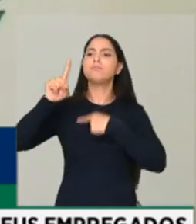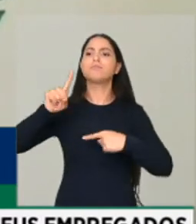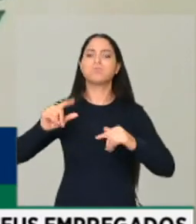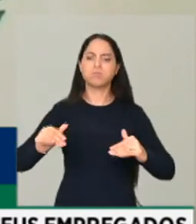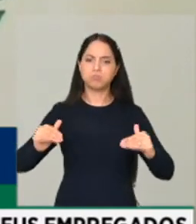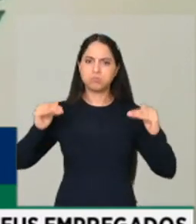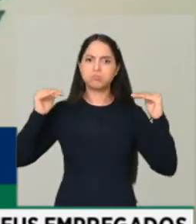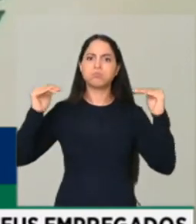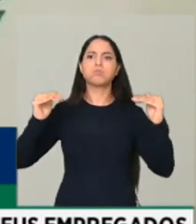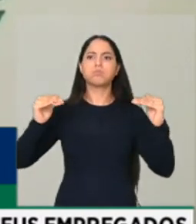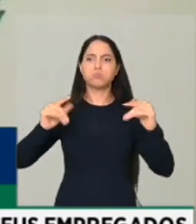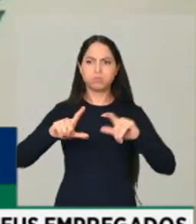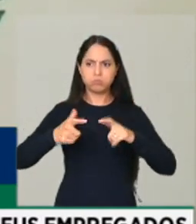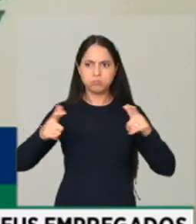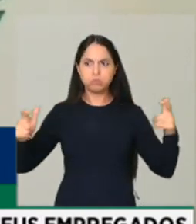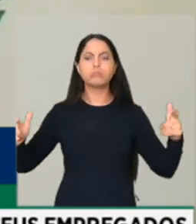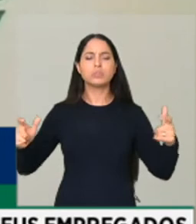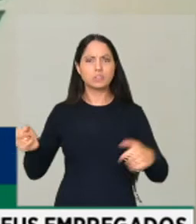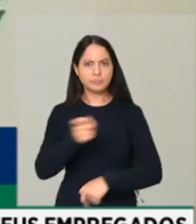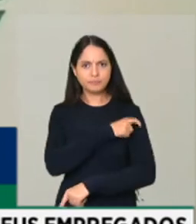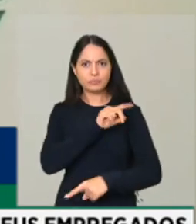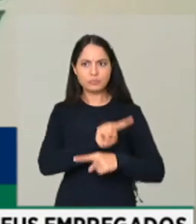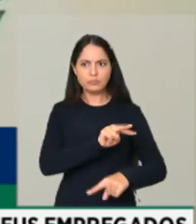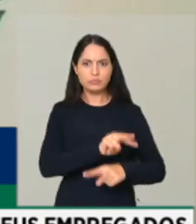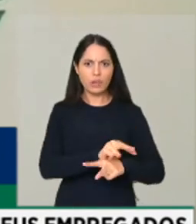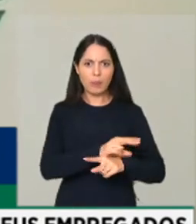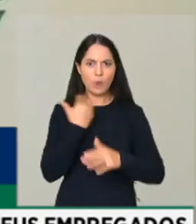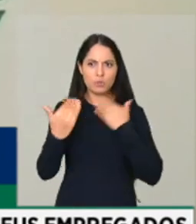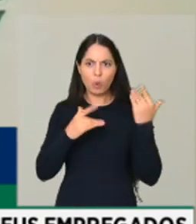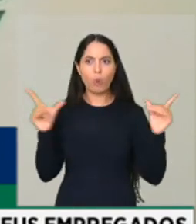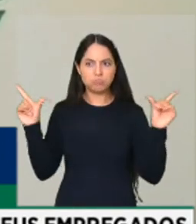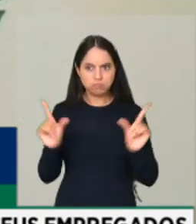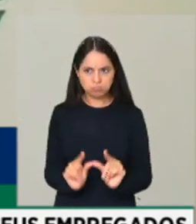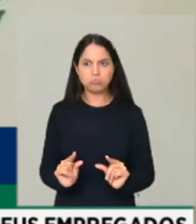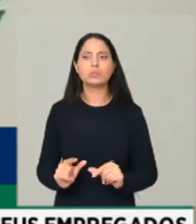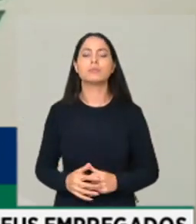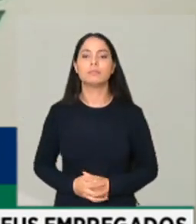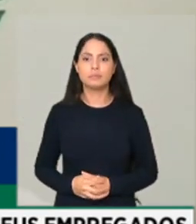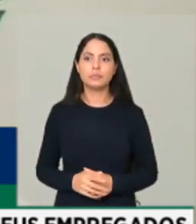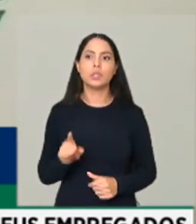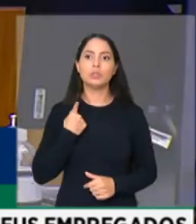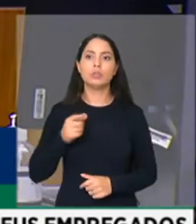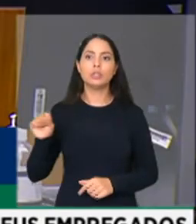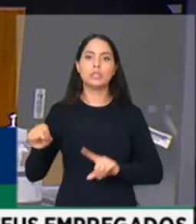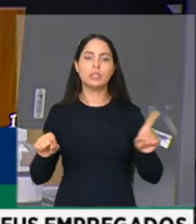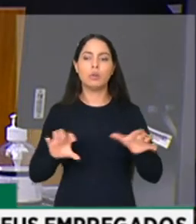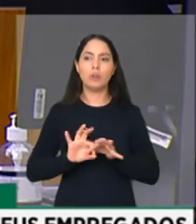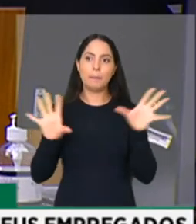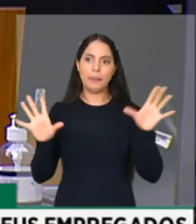NÚMERO DE MORTES. NESSE... NESSE DESTAQUE O REPUBLICANOS... LIBERA A BANCADA, SENHOR PRESIDENTE. [PRESIDENTE]: PSB? -- [DEPUTADO]: PSB É